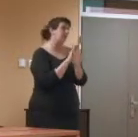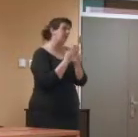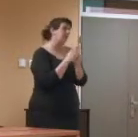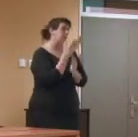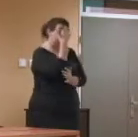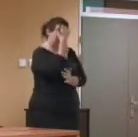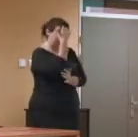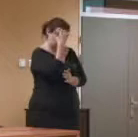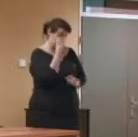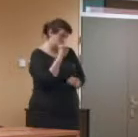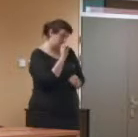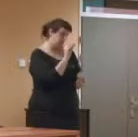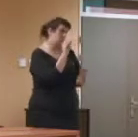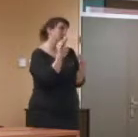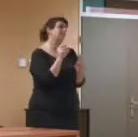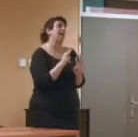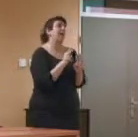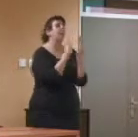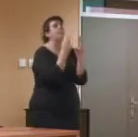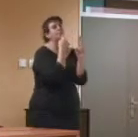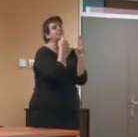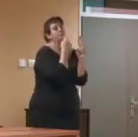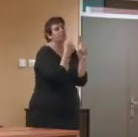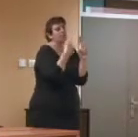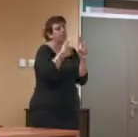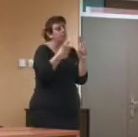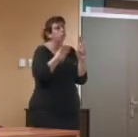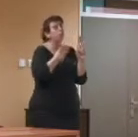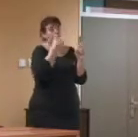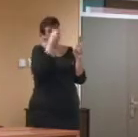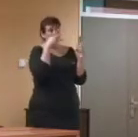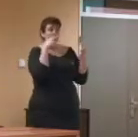donde, en alguno de los pasajes, ya adelanta que él aconseja cómo actuar ante la corrupción,